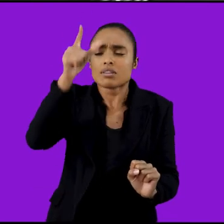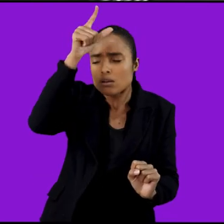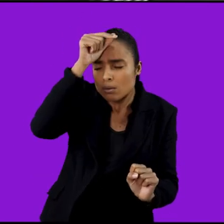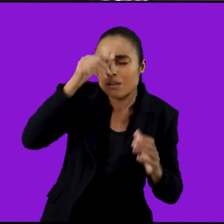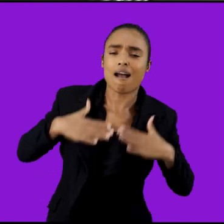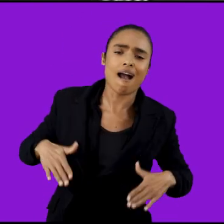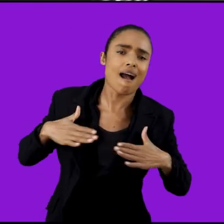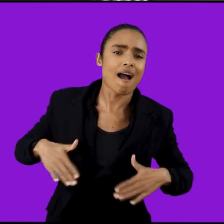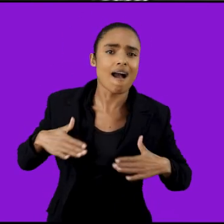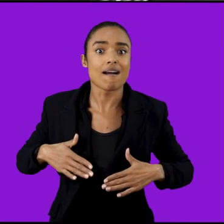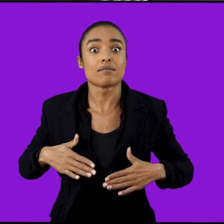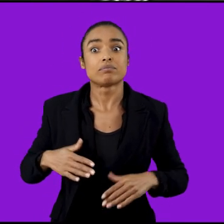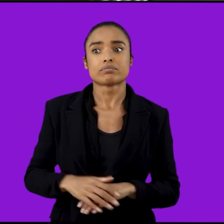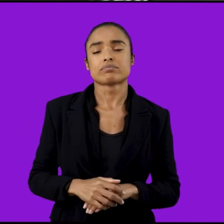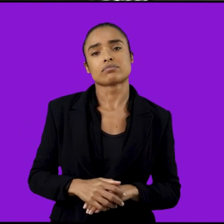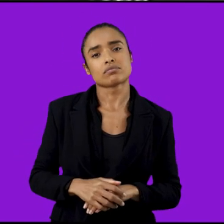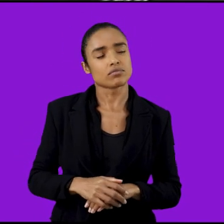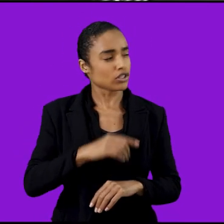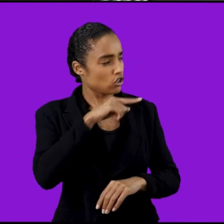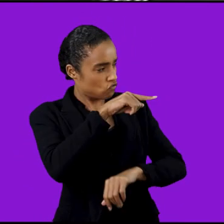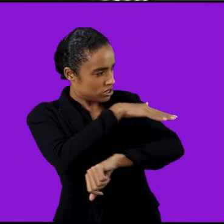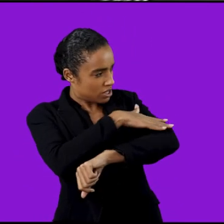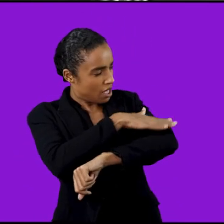pausar”, sabe? Sim. Quando você tava lá na Benedito. Tem